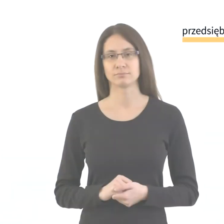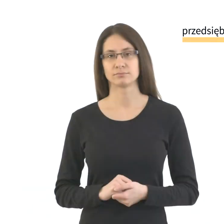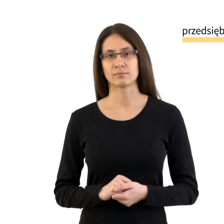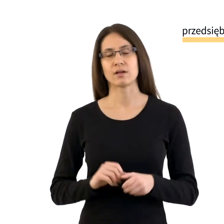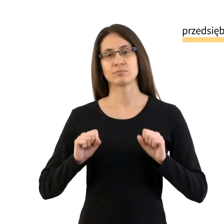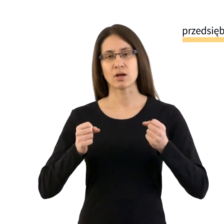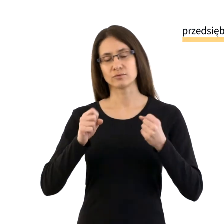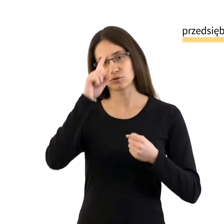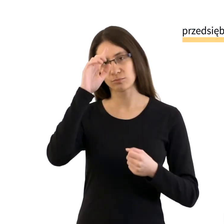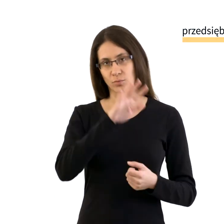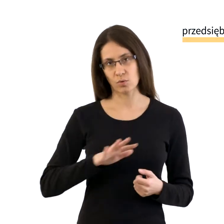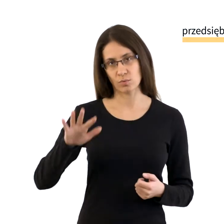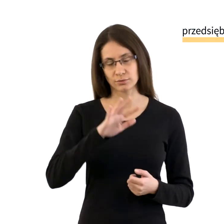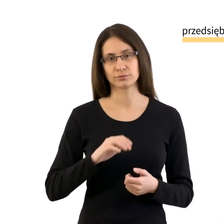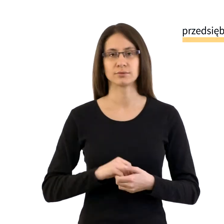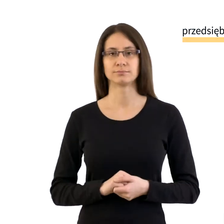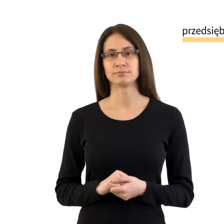Przedsiębiorstwo społeczne